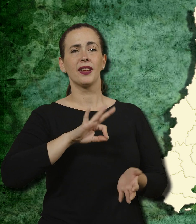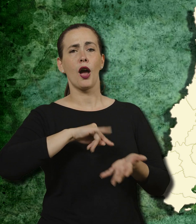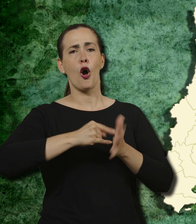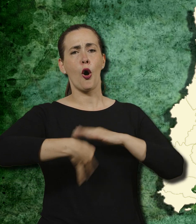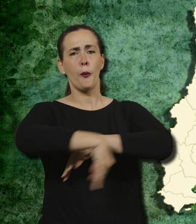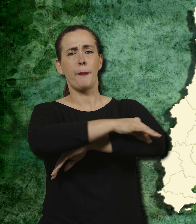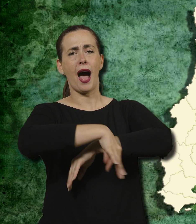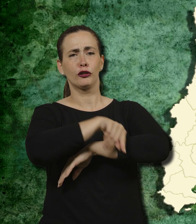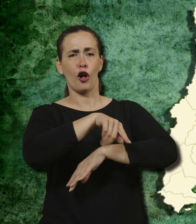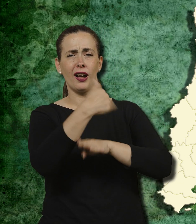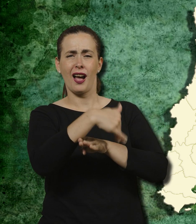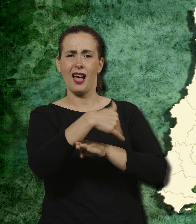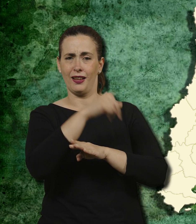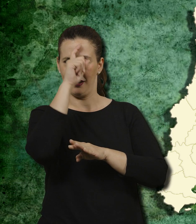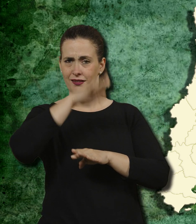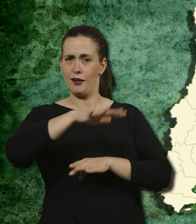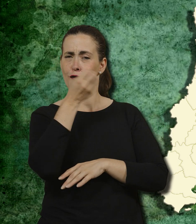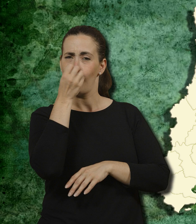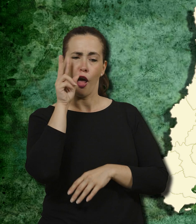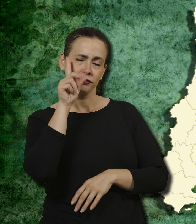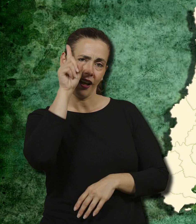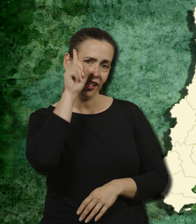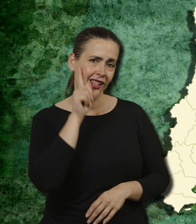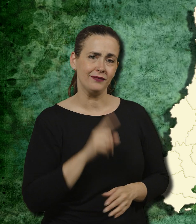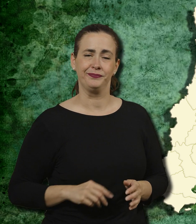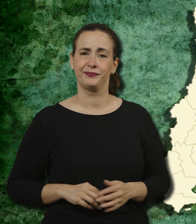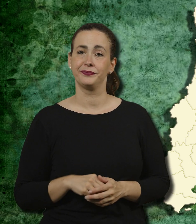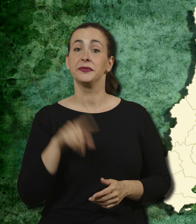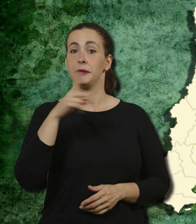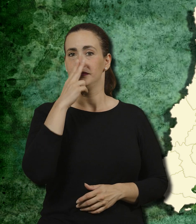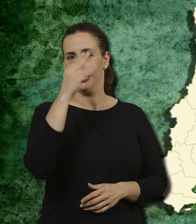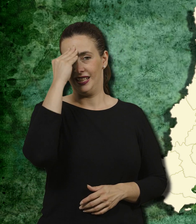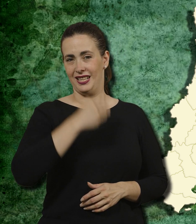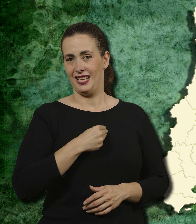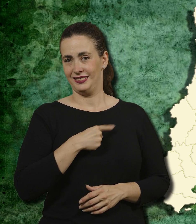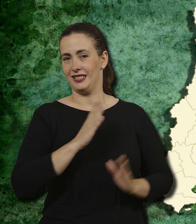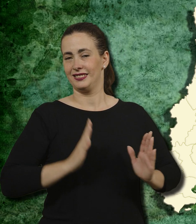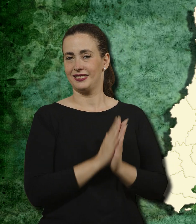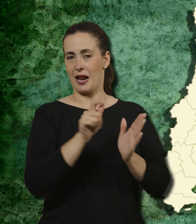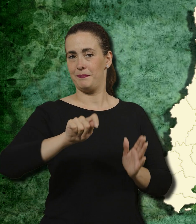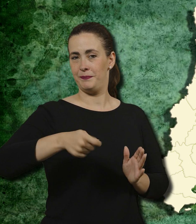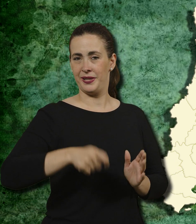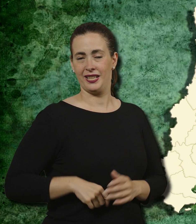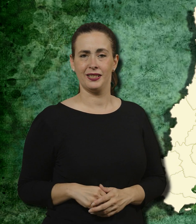Descobrir el patró urbanístic del carrer de les Flors. Visitar l'església parroquial de Sant Pere.